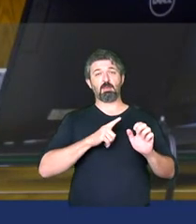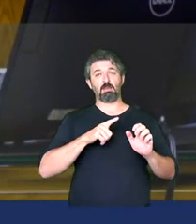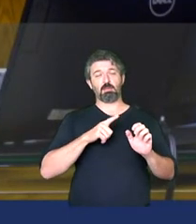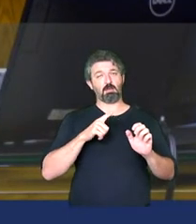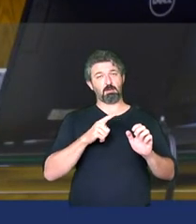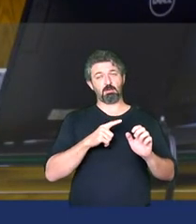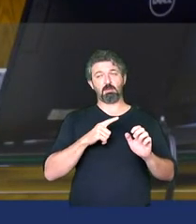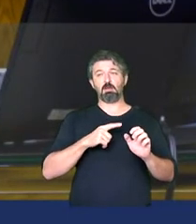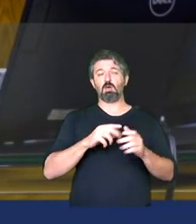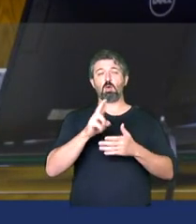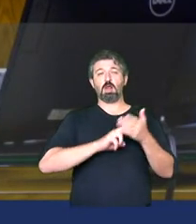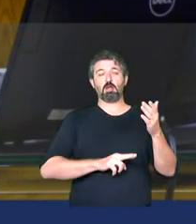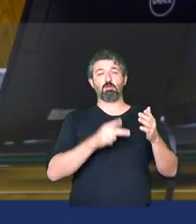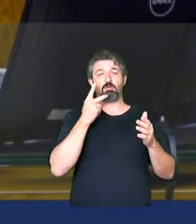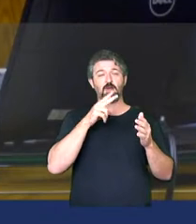ENCERRADA A DISCUSSÃO.